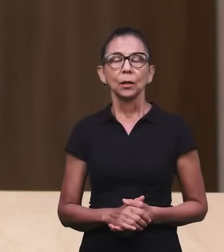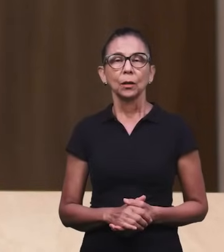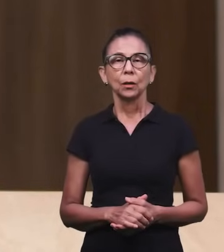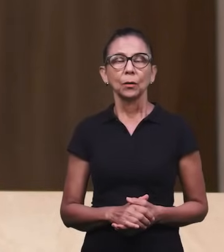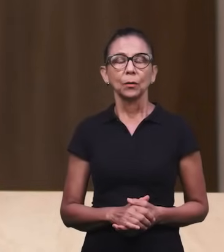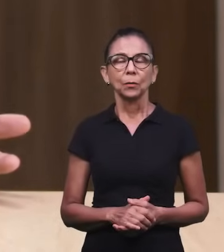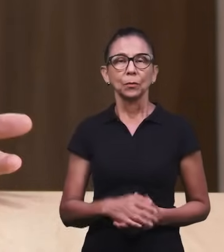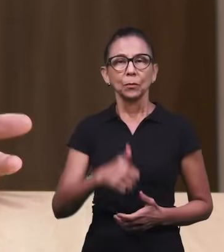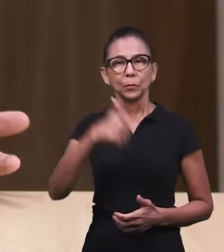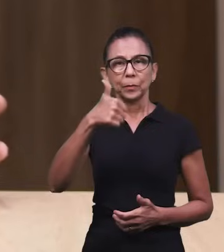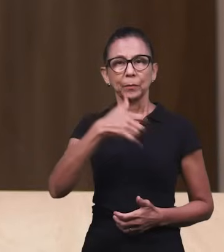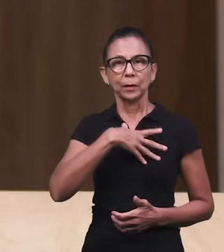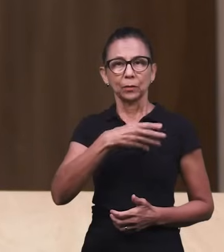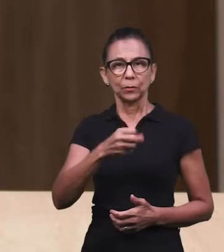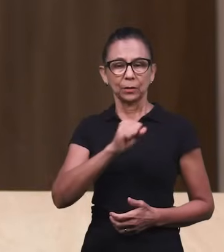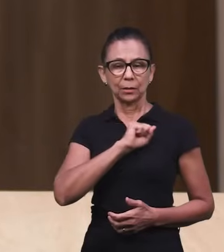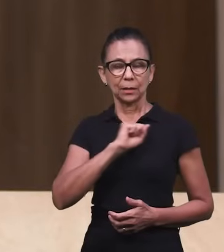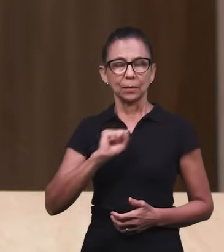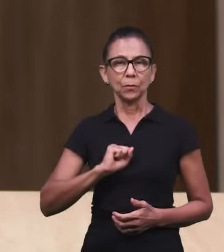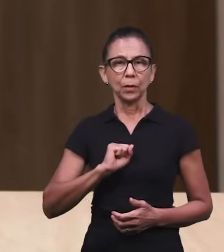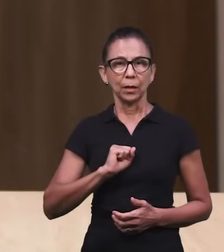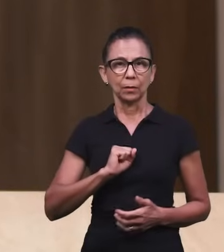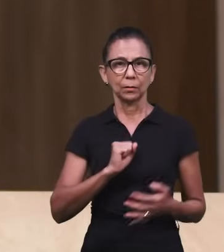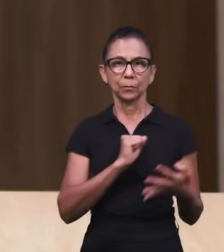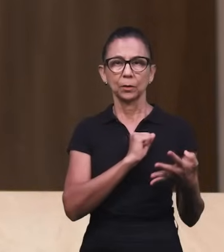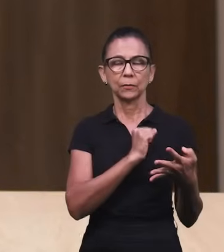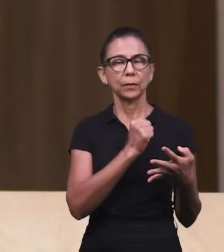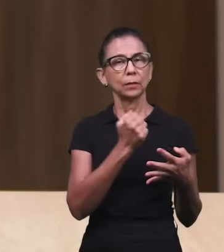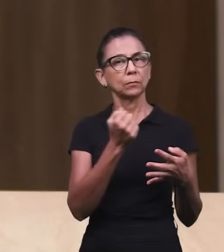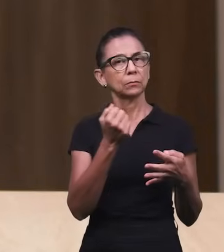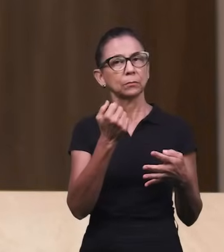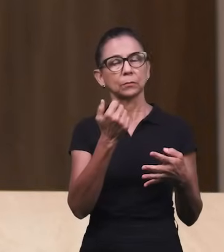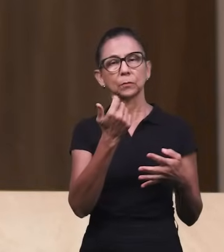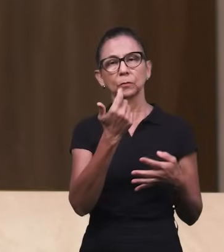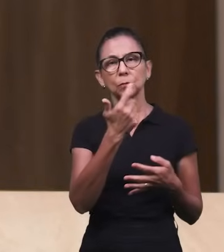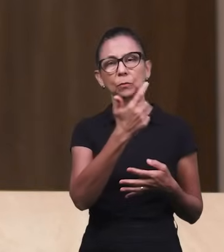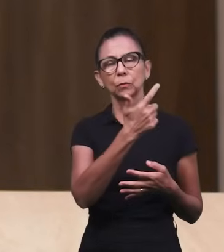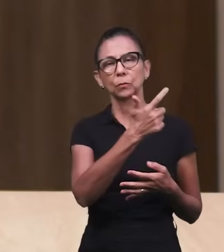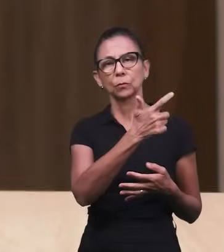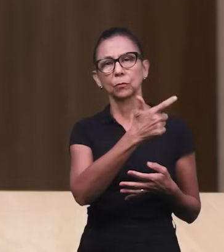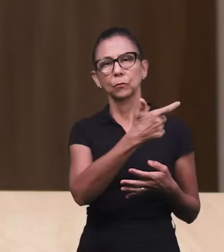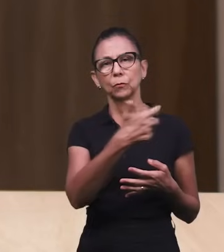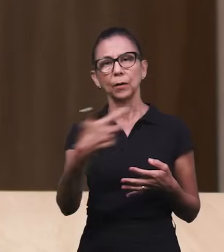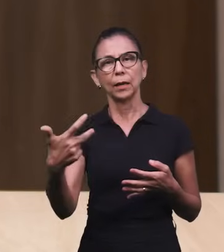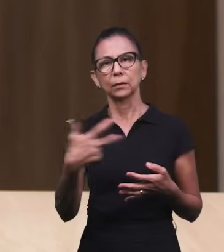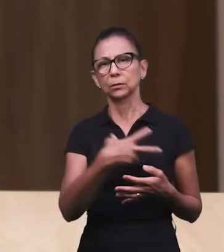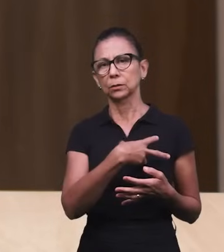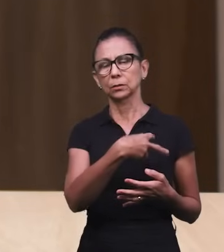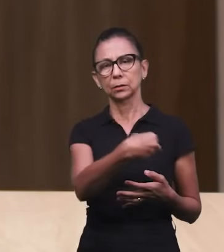filhos que vieram Claro é complementação do Milagre e que diante tanta diversidade tanta